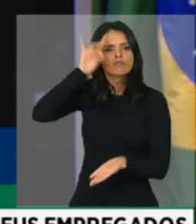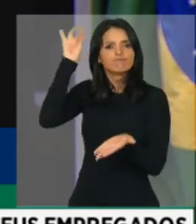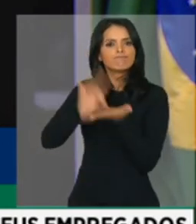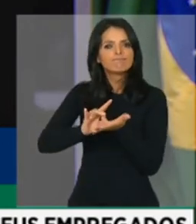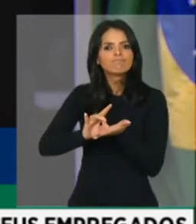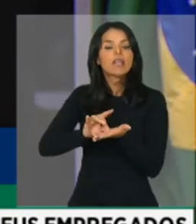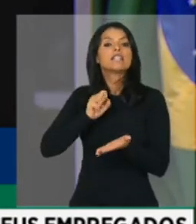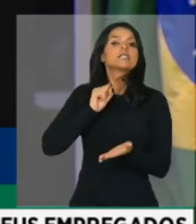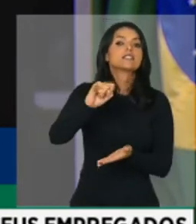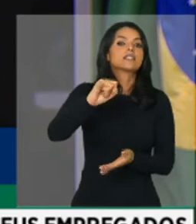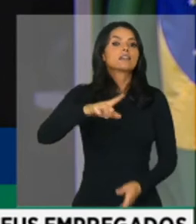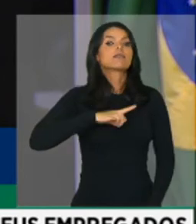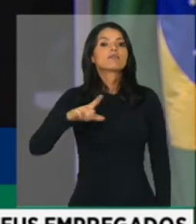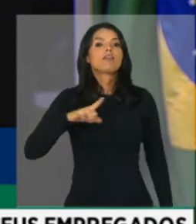TIVERMOS... QUANDO NÃO